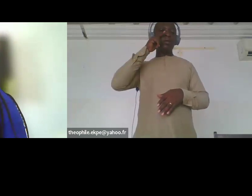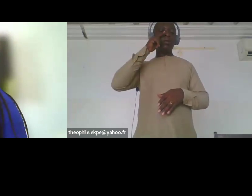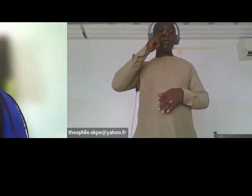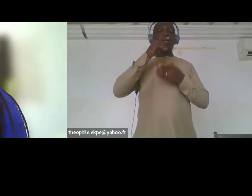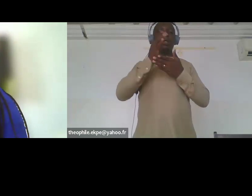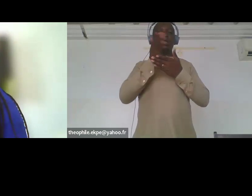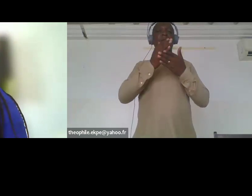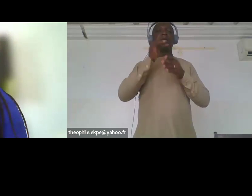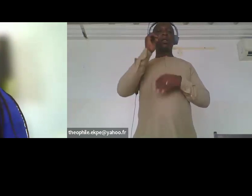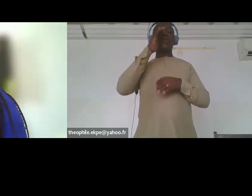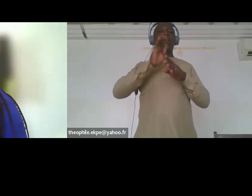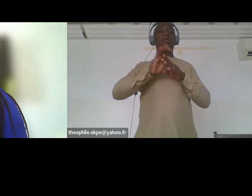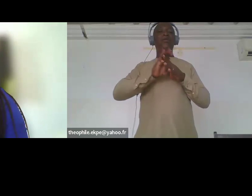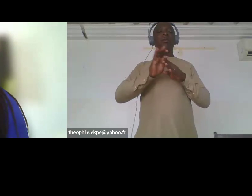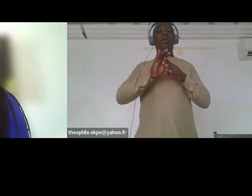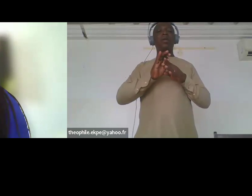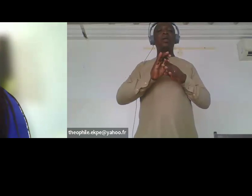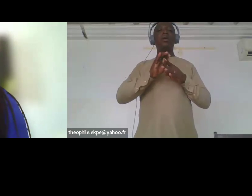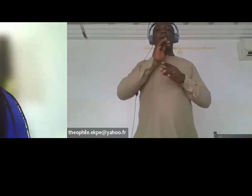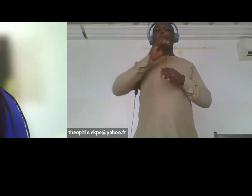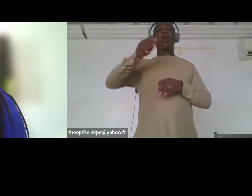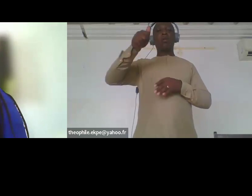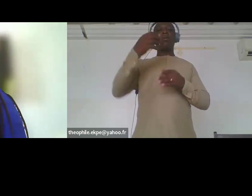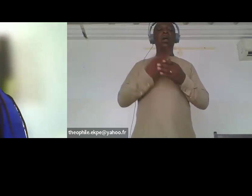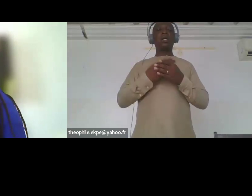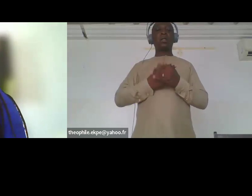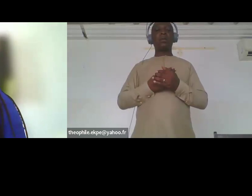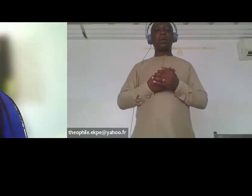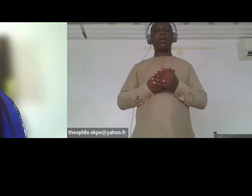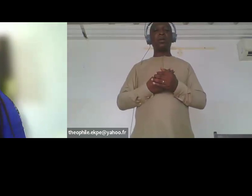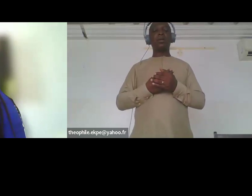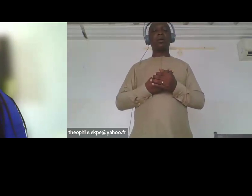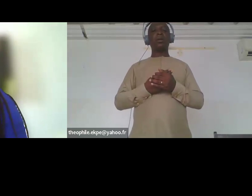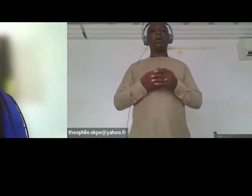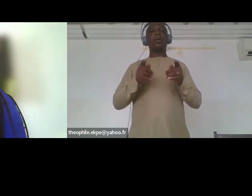formées étant même handicapé puis de faire dialoguer ses